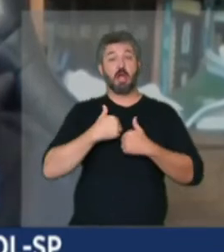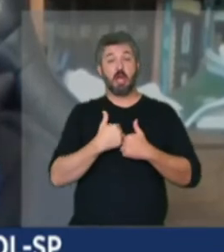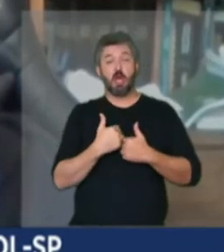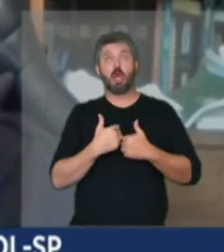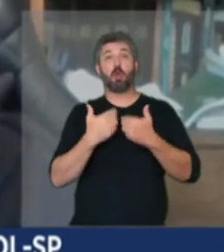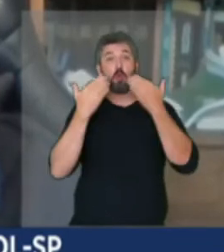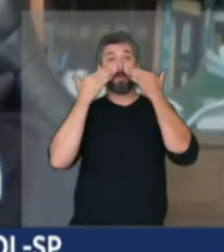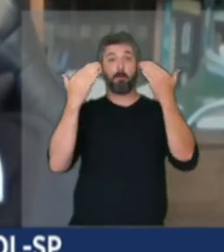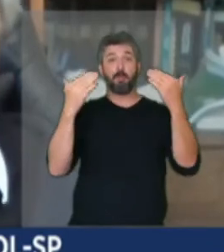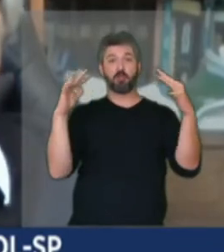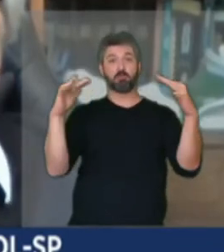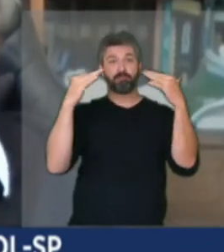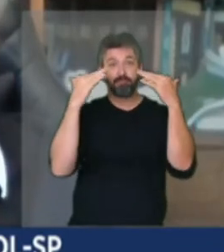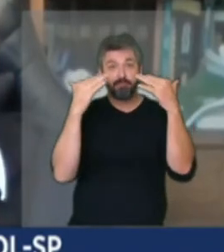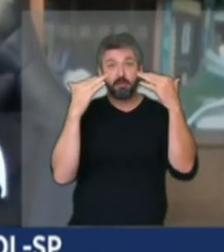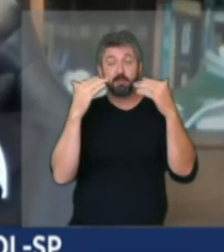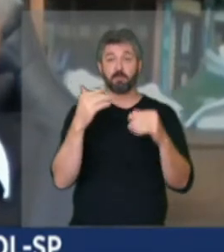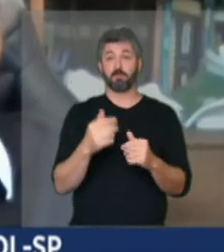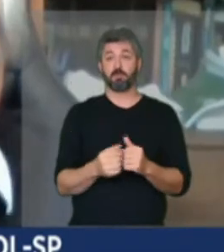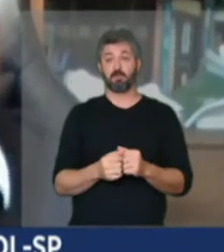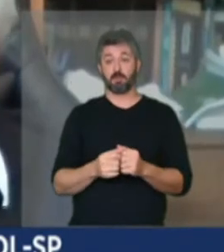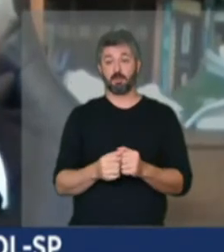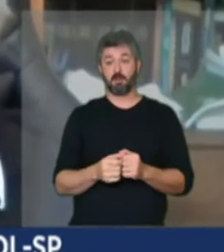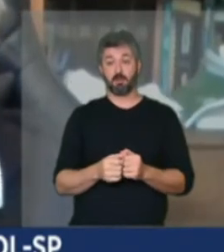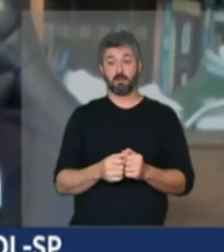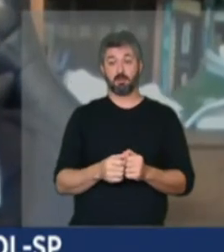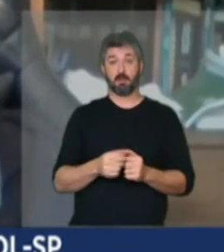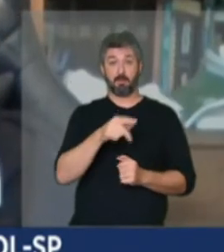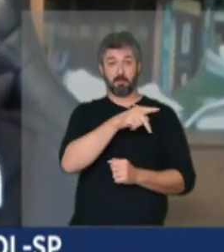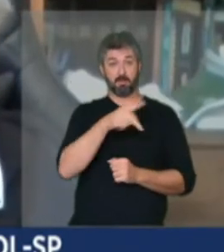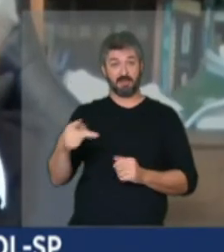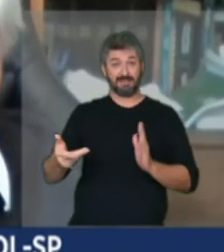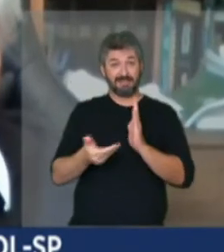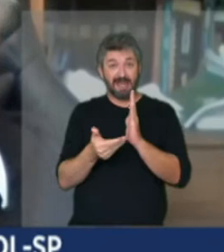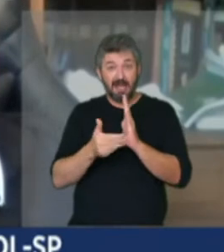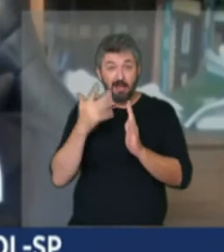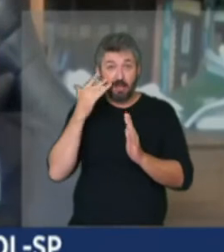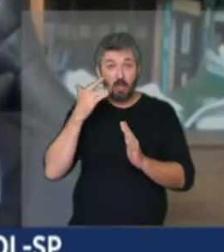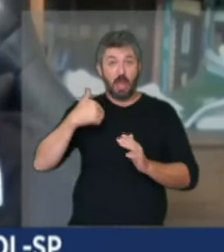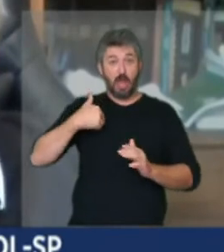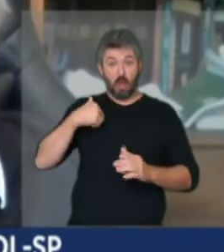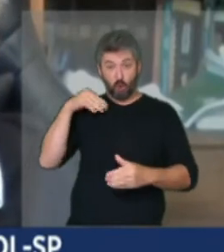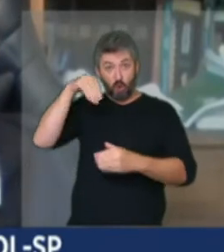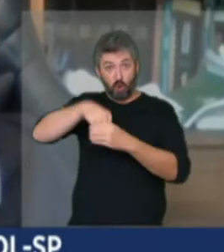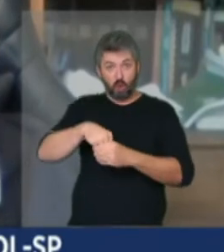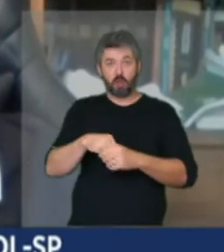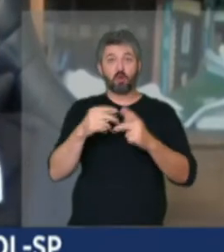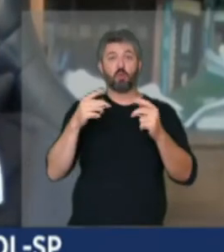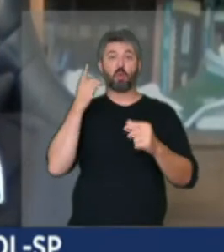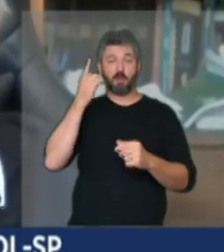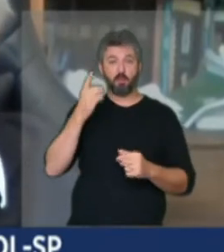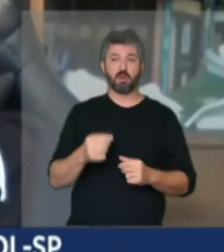PUBLICAMENTE QUE O PRESIDENTE DA MINHA CÂMARA DOS DEPUTADOS, QUE EU SOU MEMBRO COMO QUALQUER UM AÍ, QUE ELE SE PRONUNCIE POIS, SOBRE ISSO,